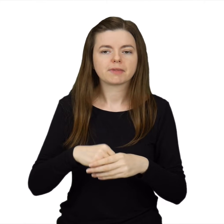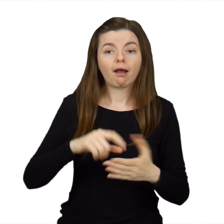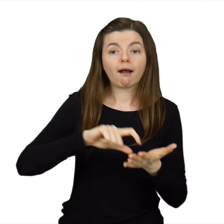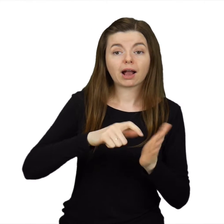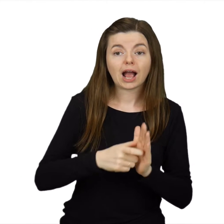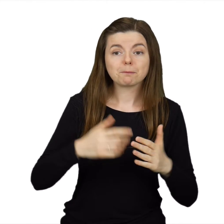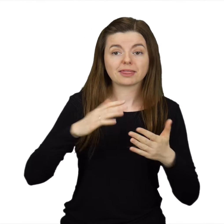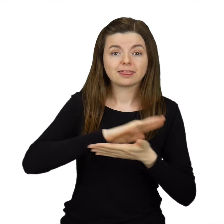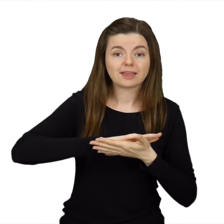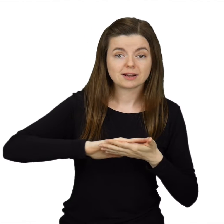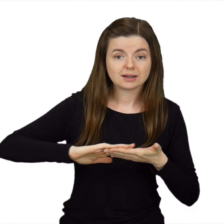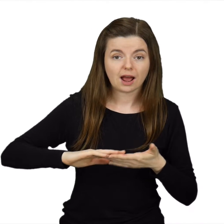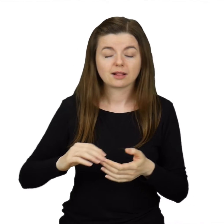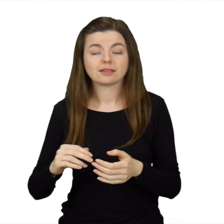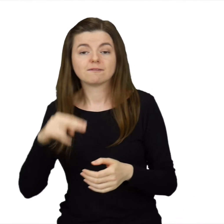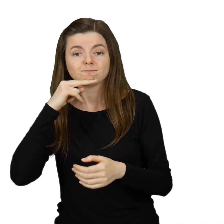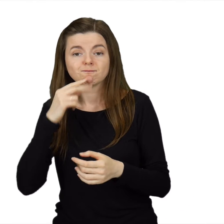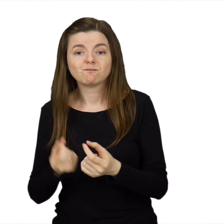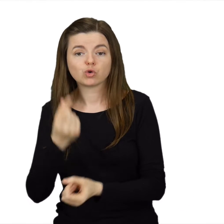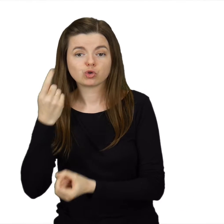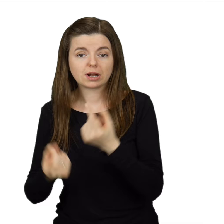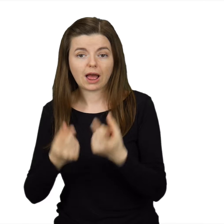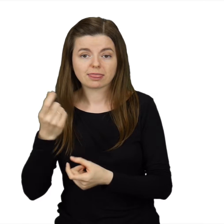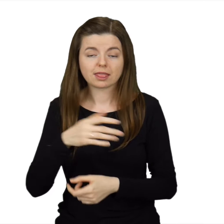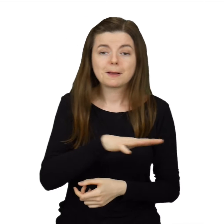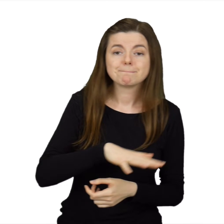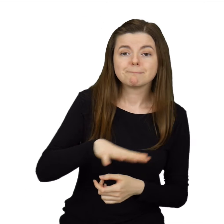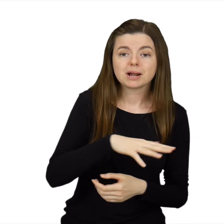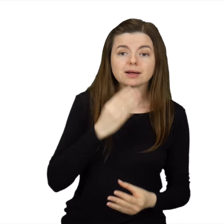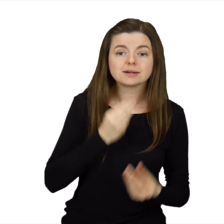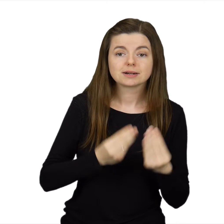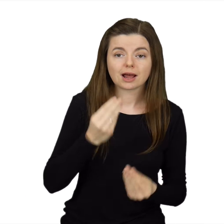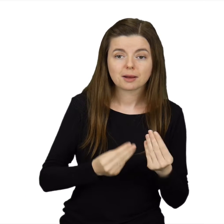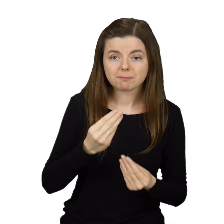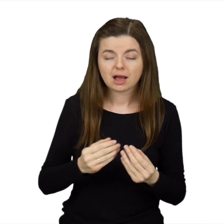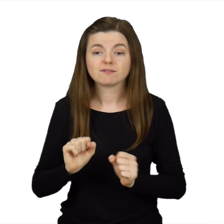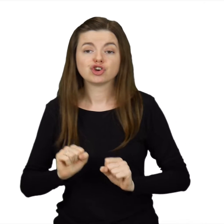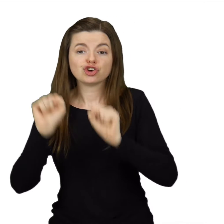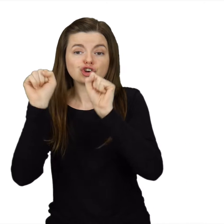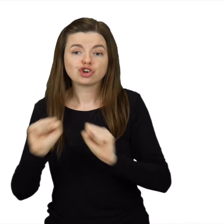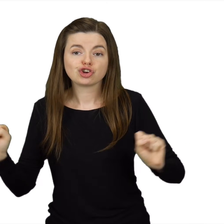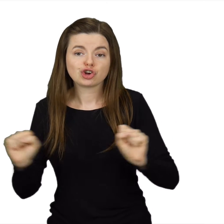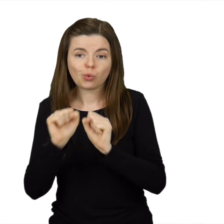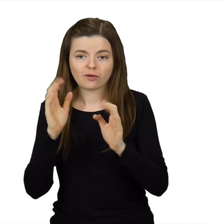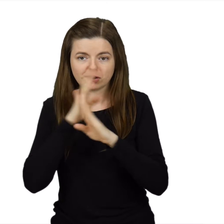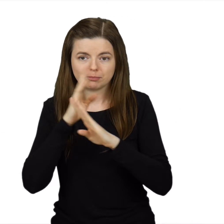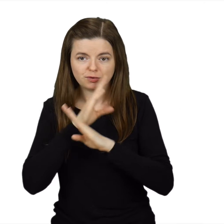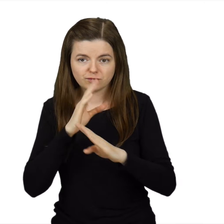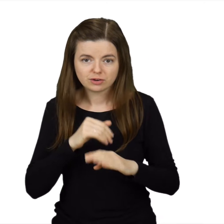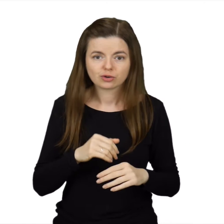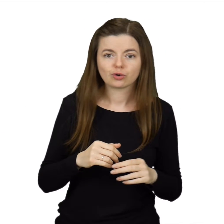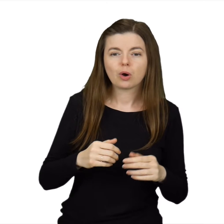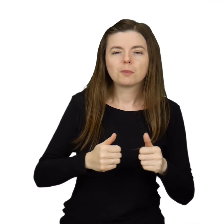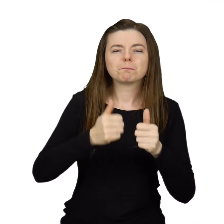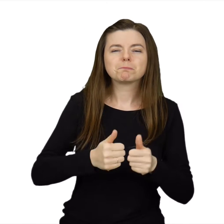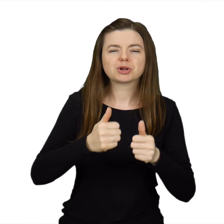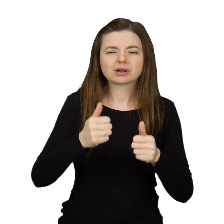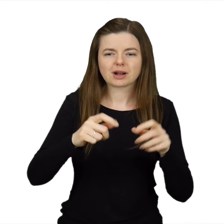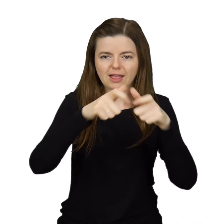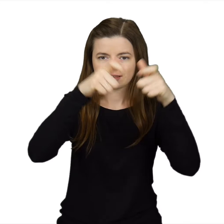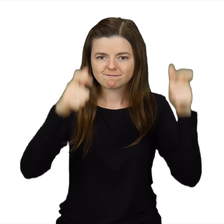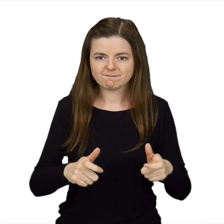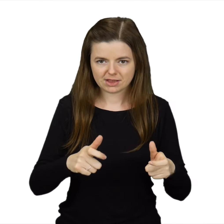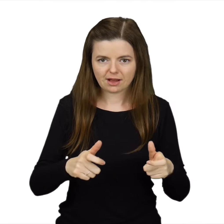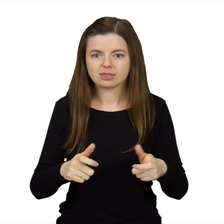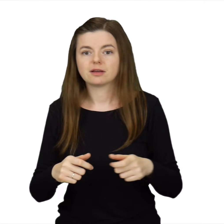kabin sanitarnych, fontann, placów zabaw, siłowni zewnętrznych, wiat przystankowych,